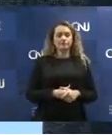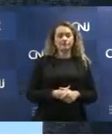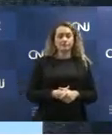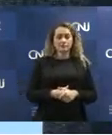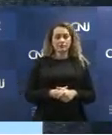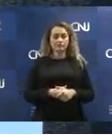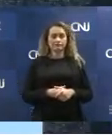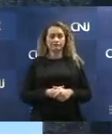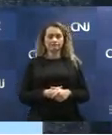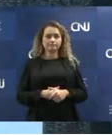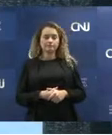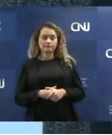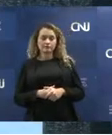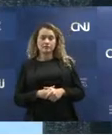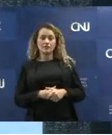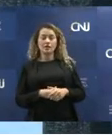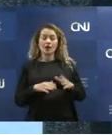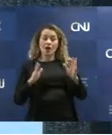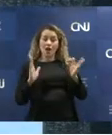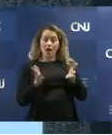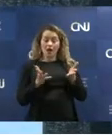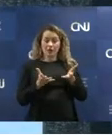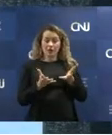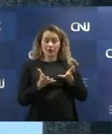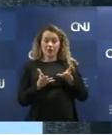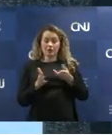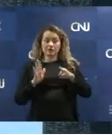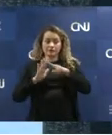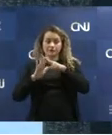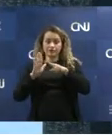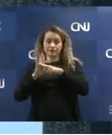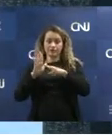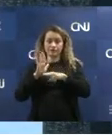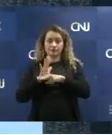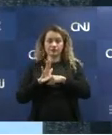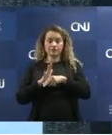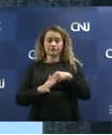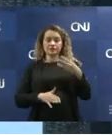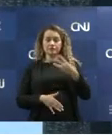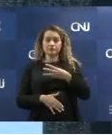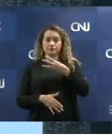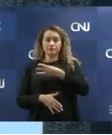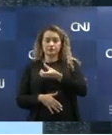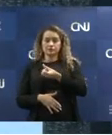Agora ato normativo 3367 da relatoria da sua excelência